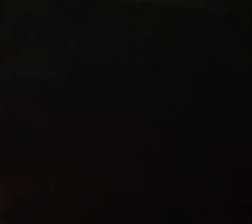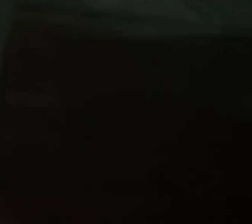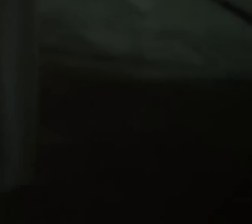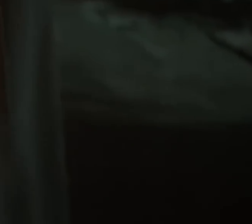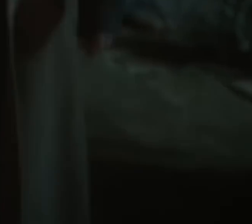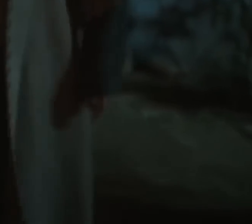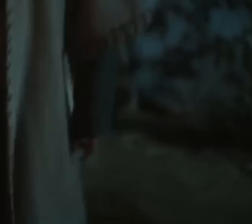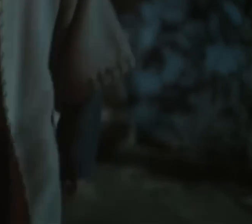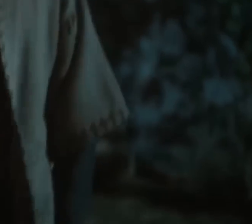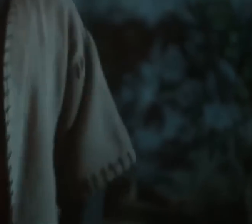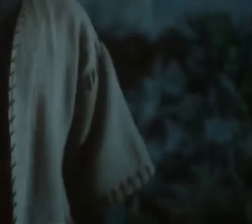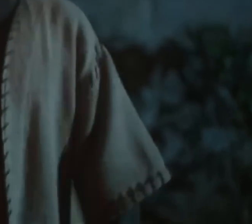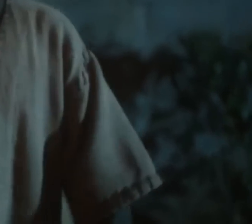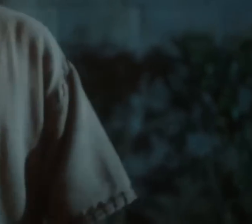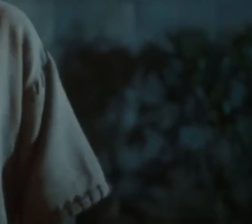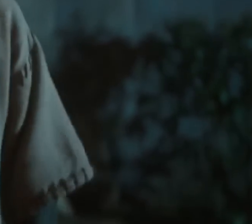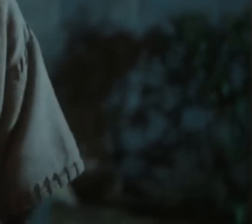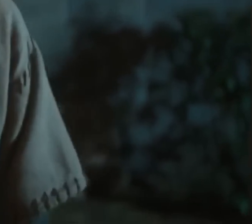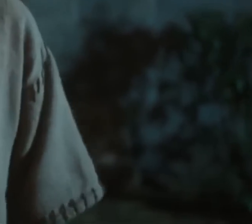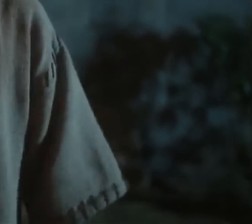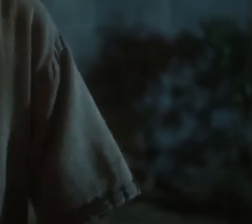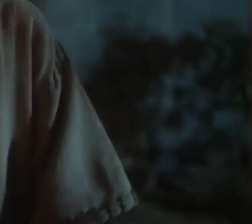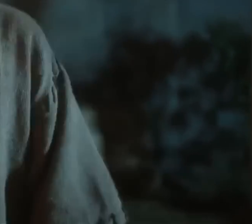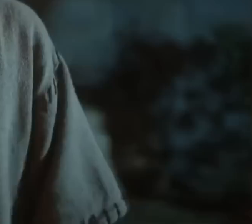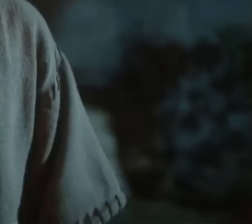(Müzik - Sufi)